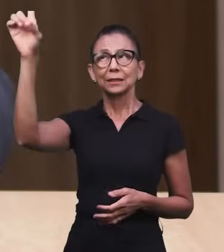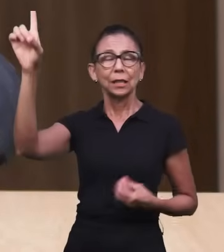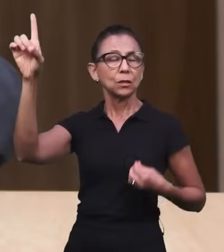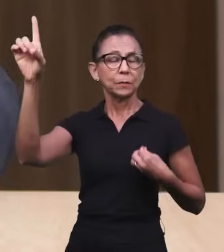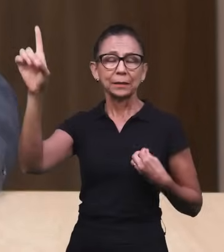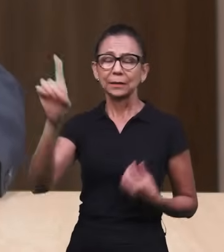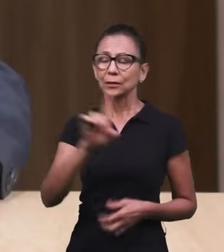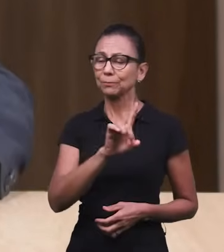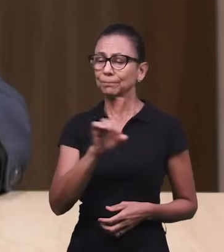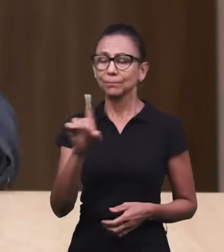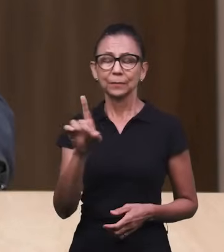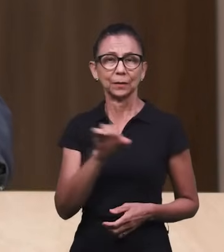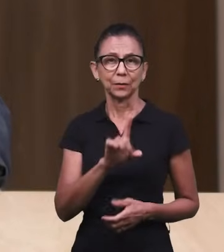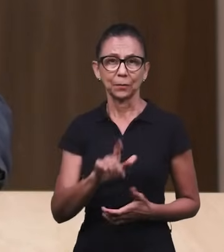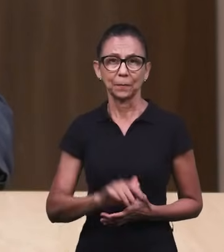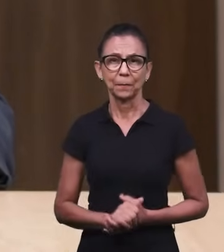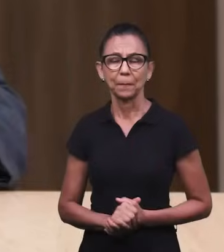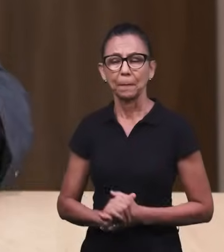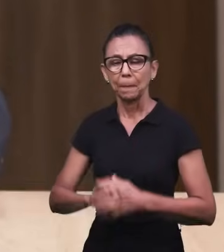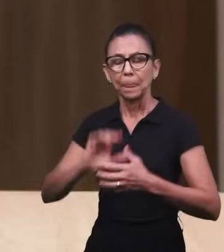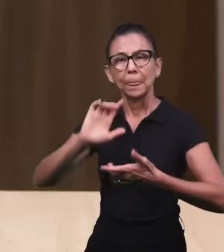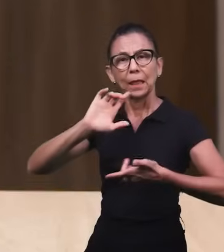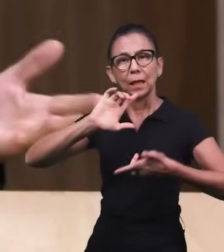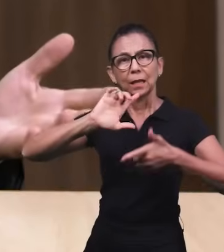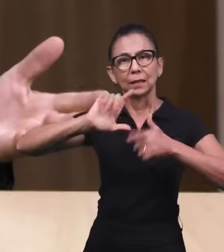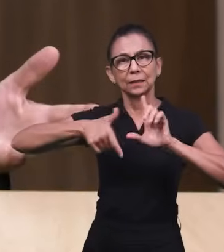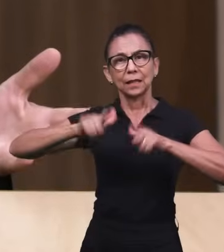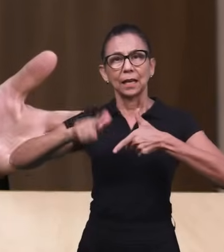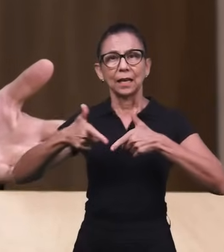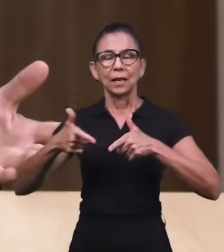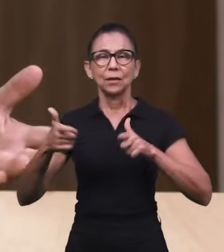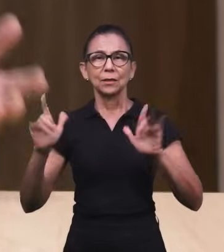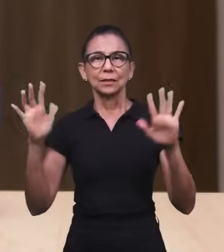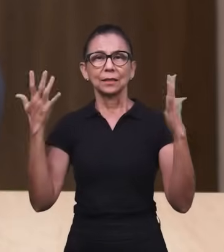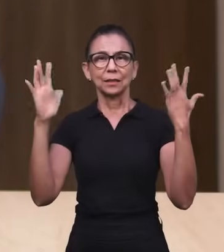então quando se celebrava as festas de Israel nós estamos falando aqui Trombetas e festa Imagine só